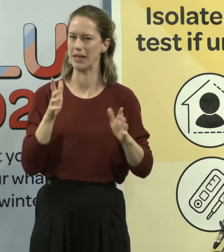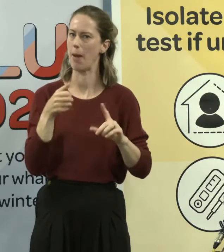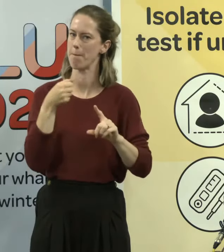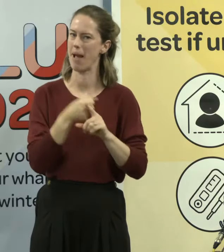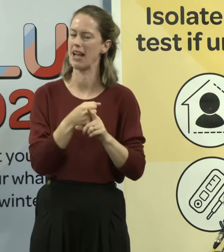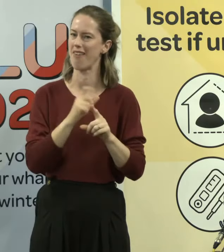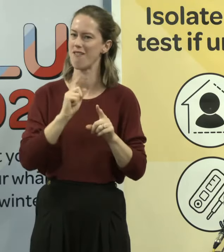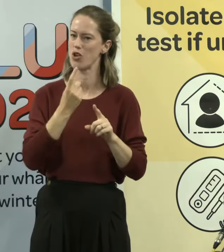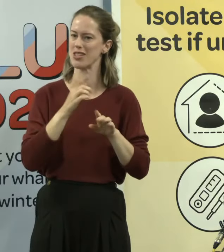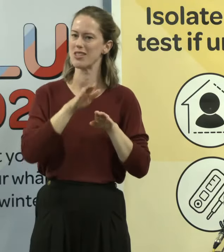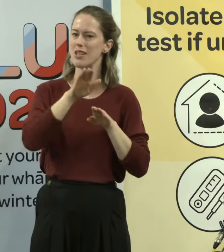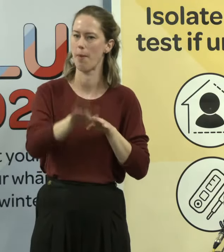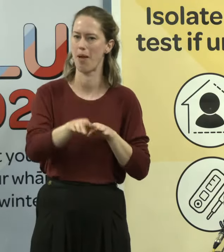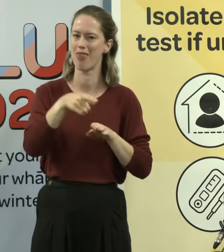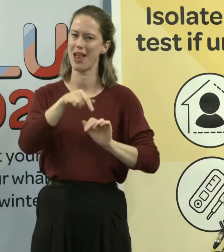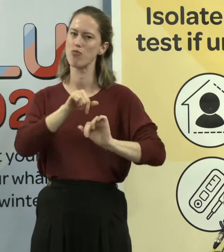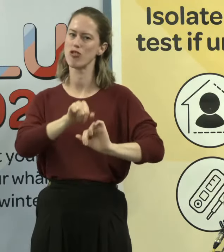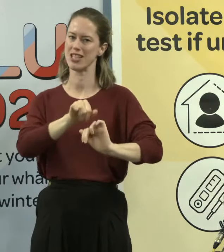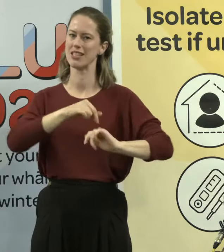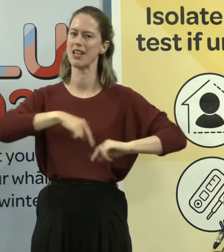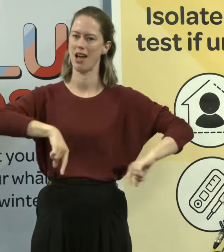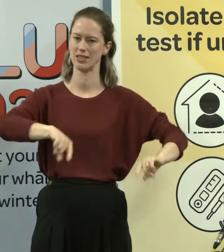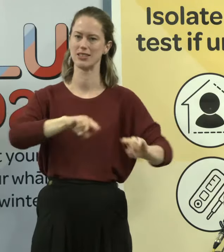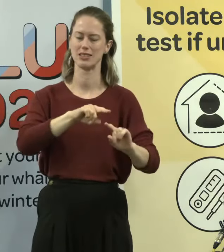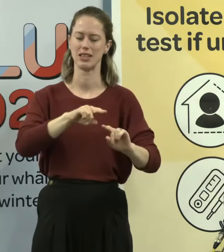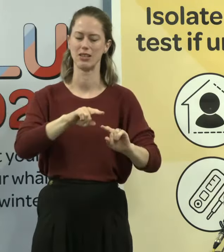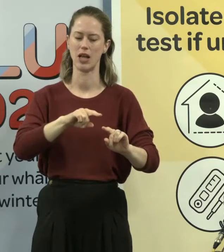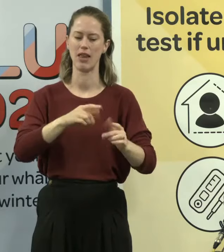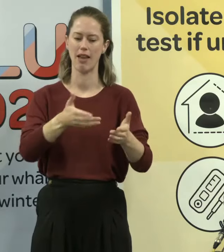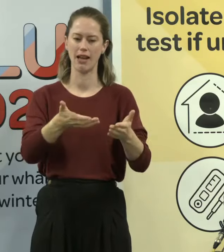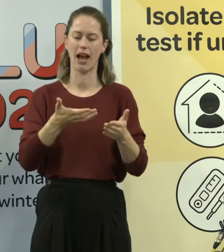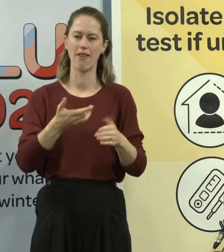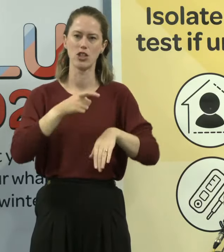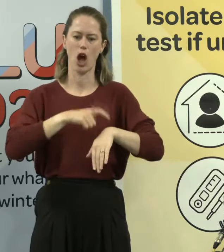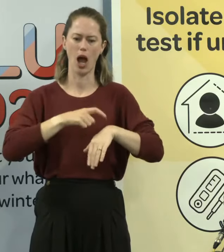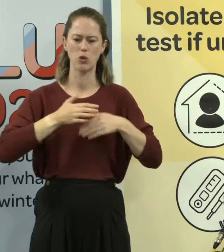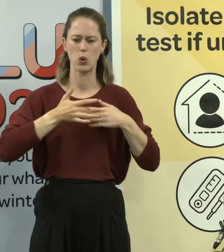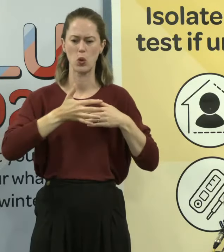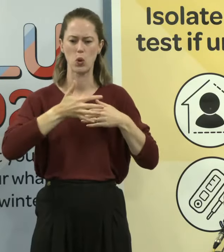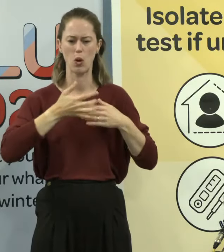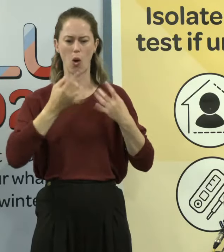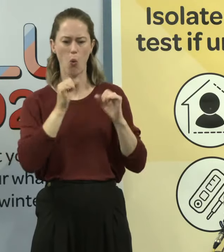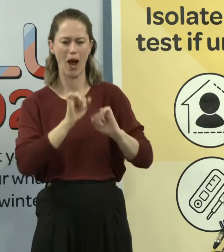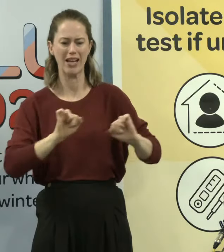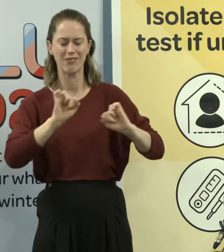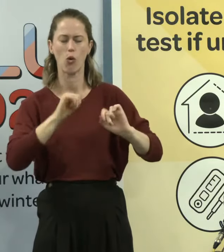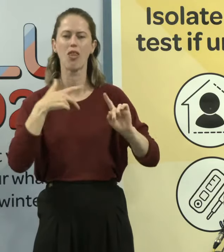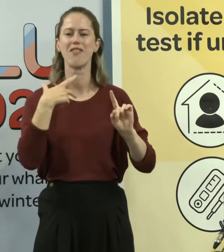maatau. I taea hoki e matou he motu motu te kati i o matou